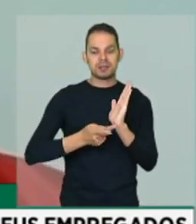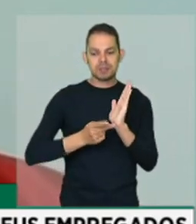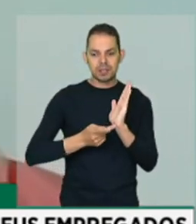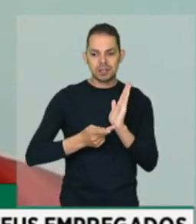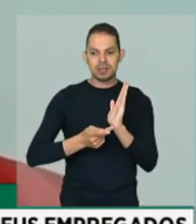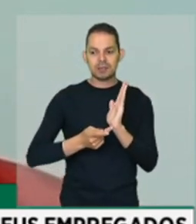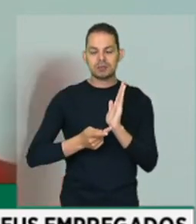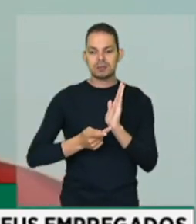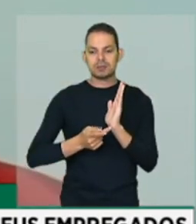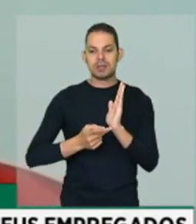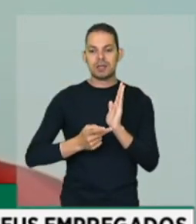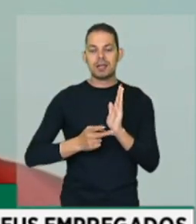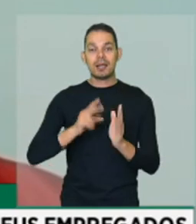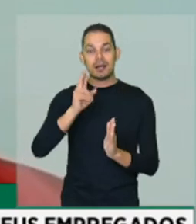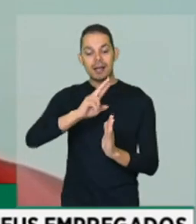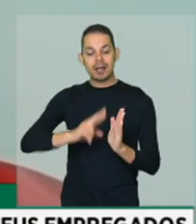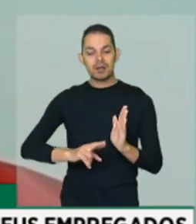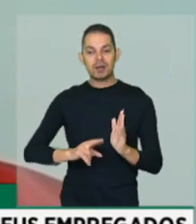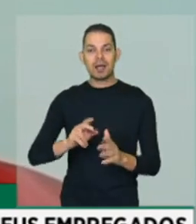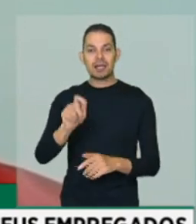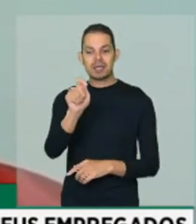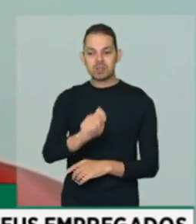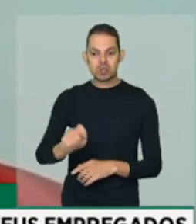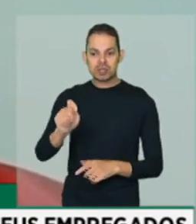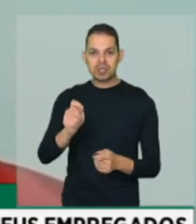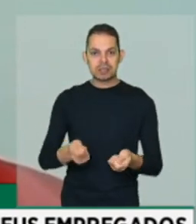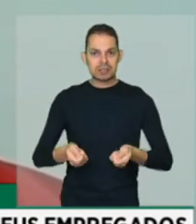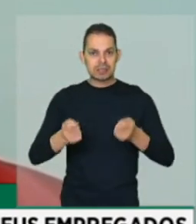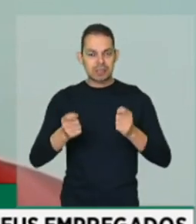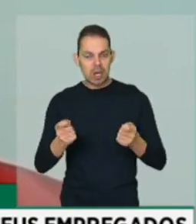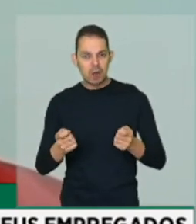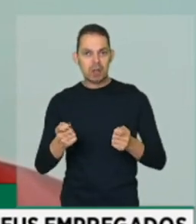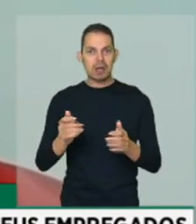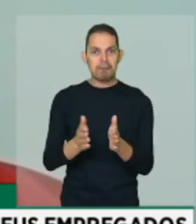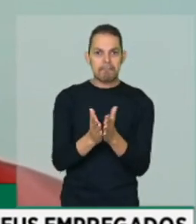PROJETO NÃO É PARA ASSOCIAÇÃO DE CARROCEIRO, NÃO É PARA POBRE, NÃO É PARA REMEDIADO, É PARA ISSO,